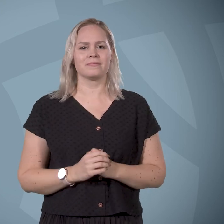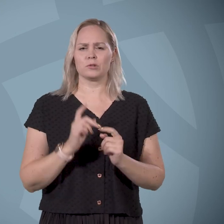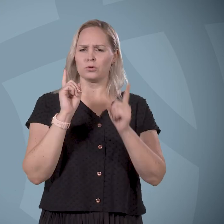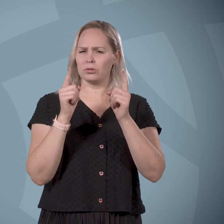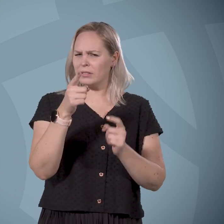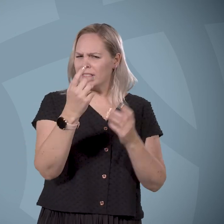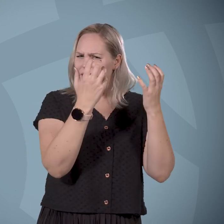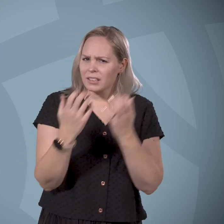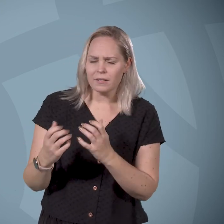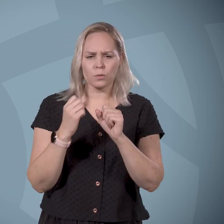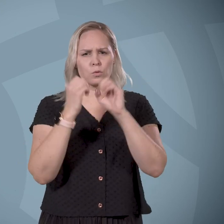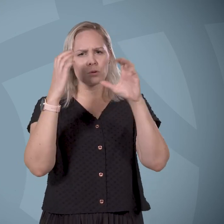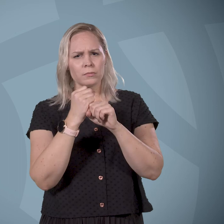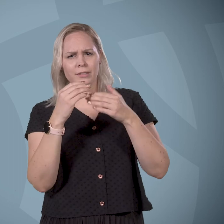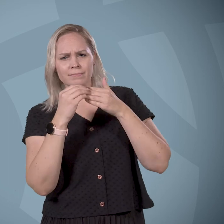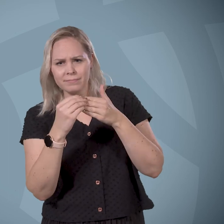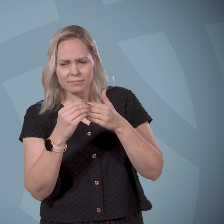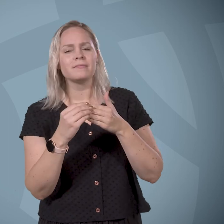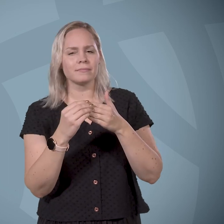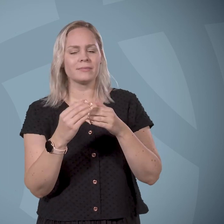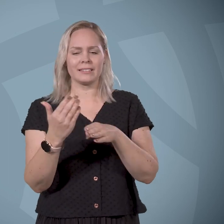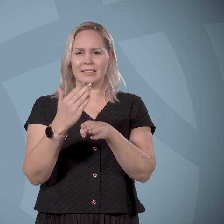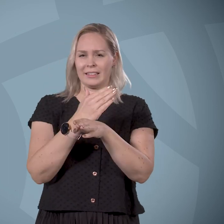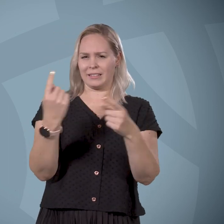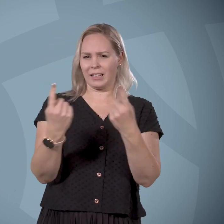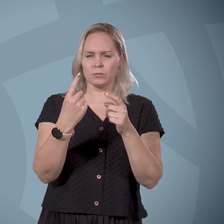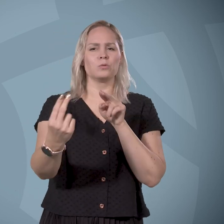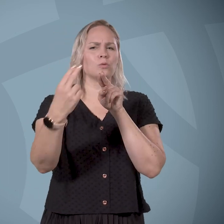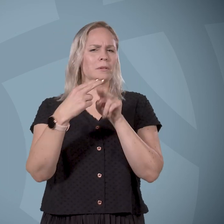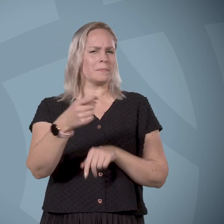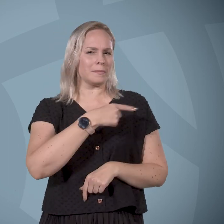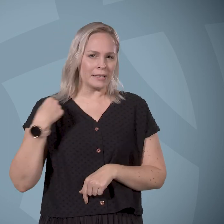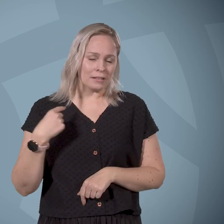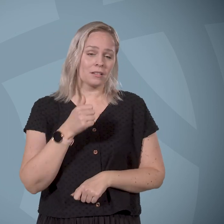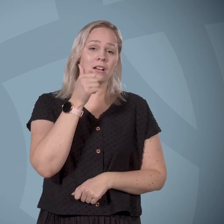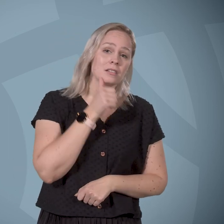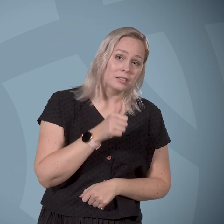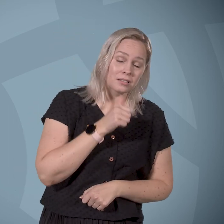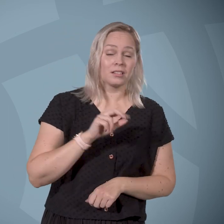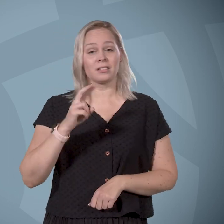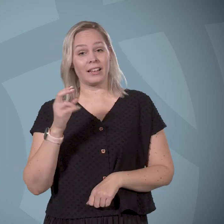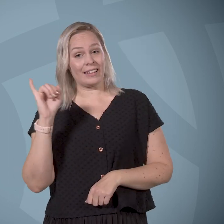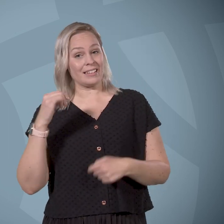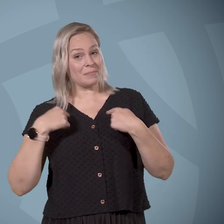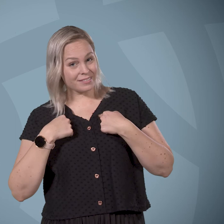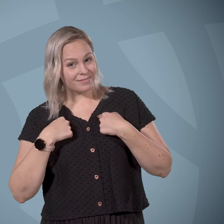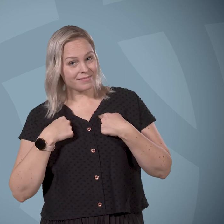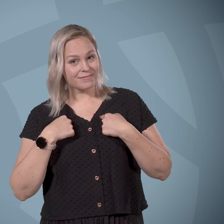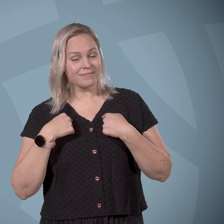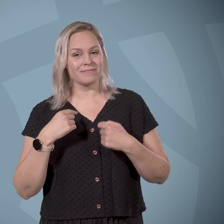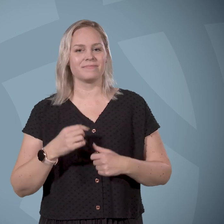Jos tarvitset Zoom-ohjeistusta, ota yhteys Astaan tai Iinaan ennen tilaisuutta.